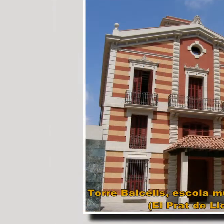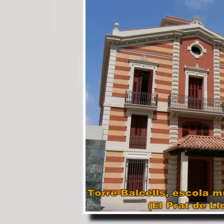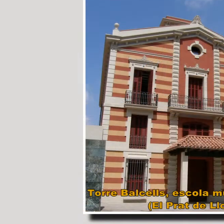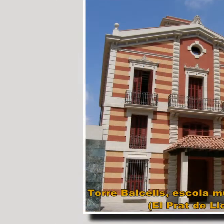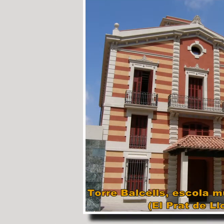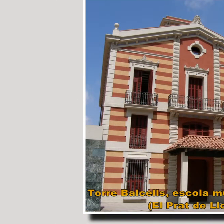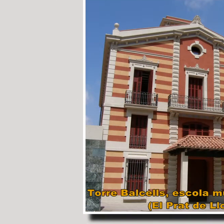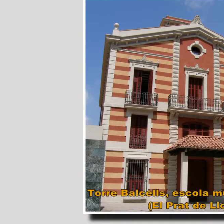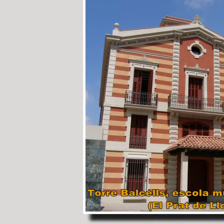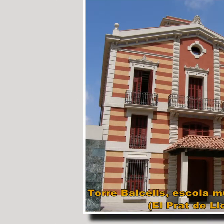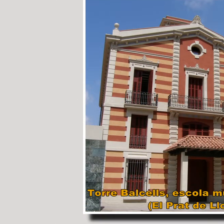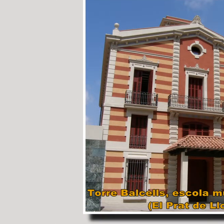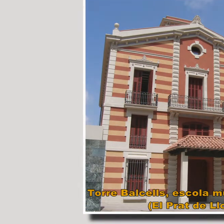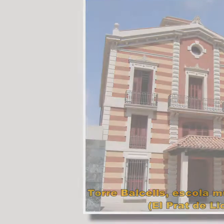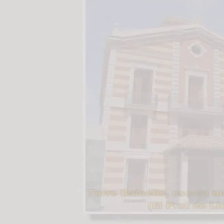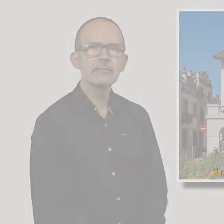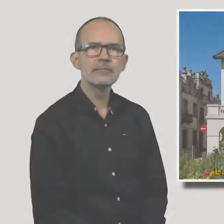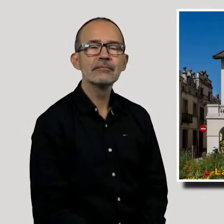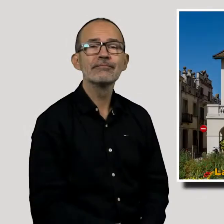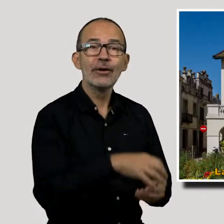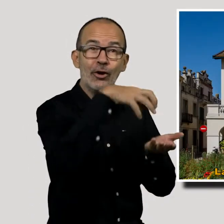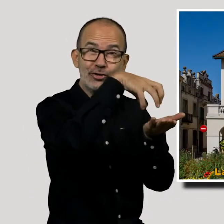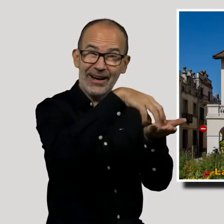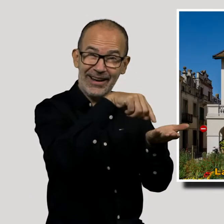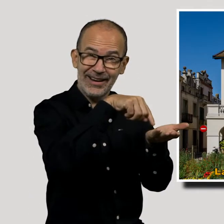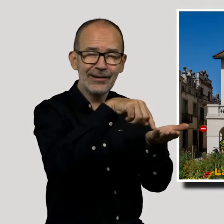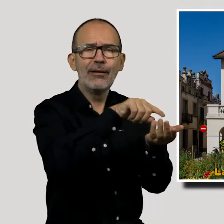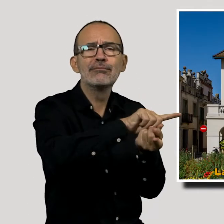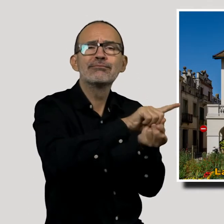Torres reconvertides en cases de la vila.